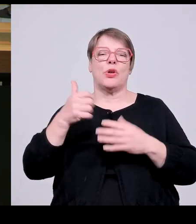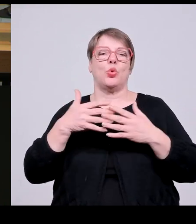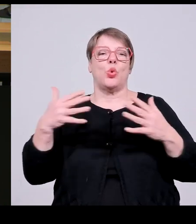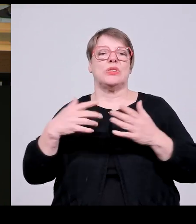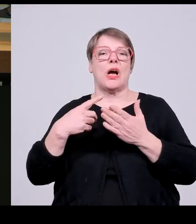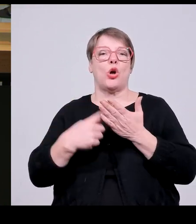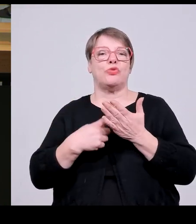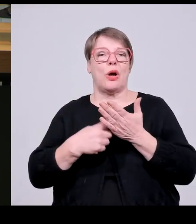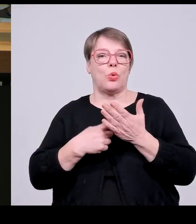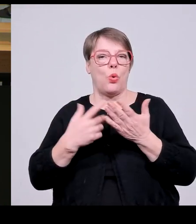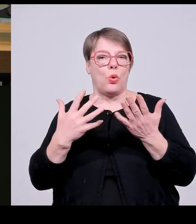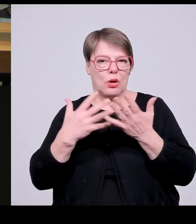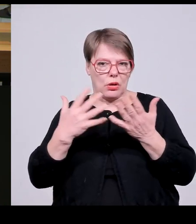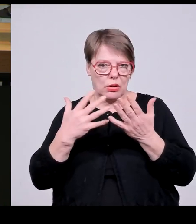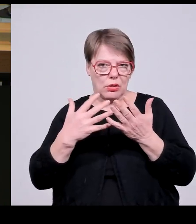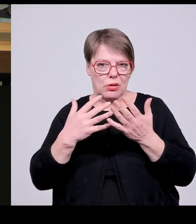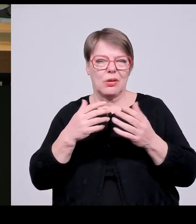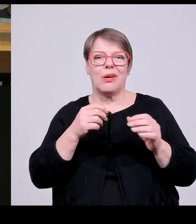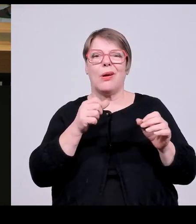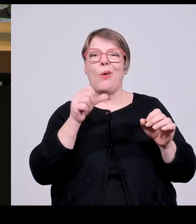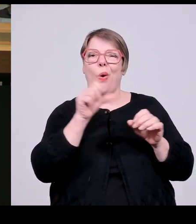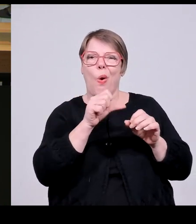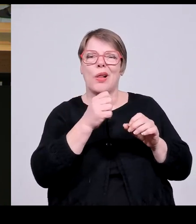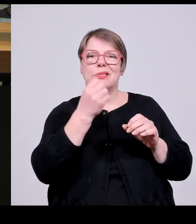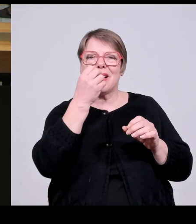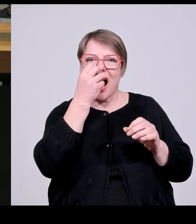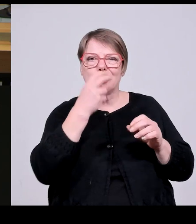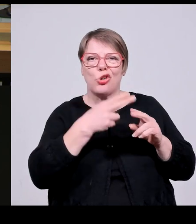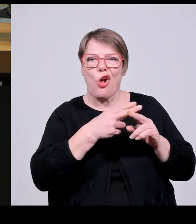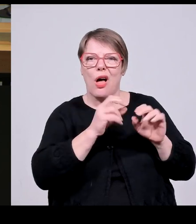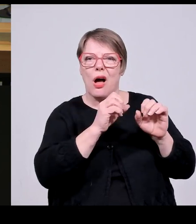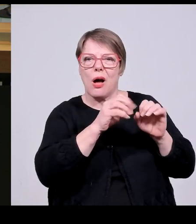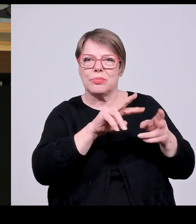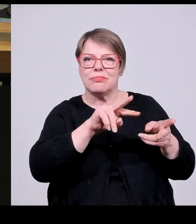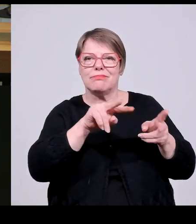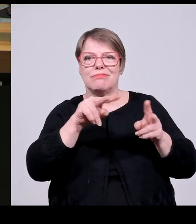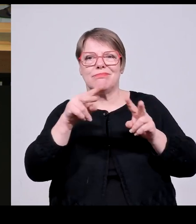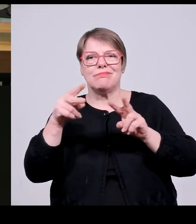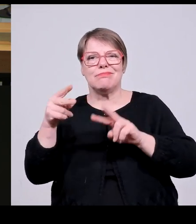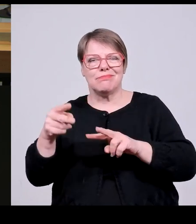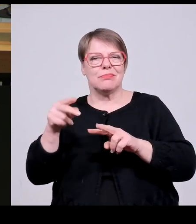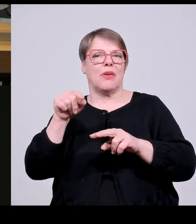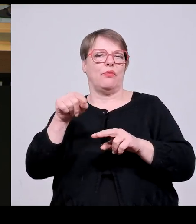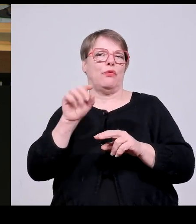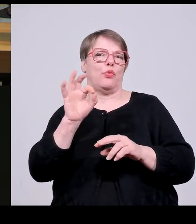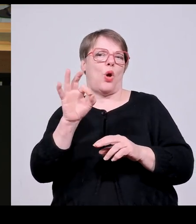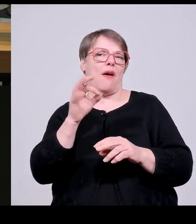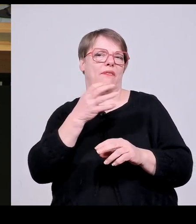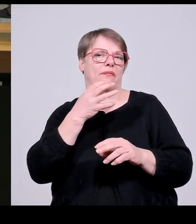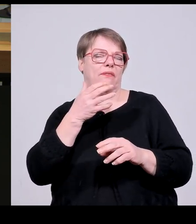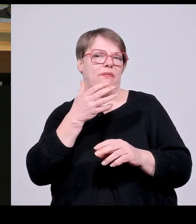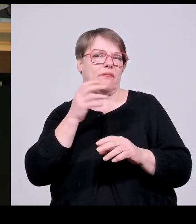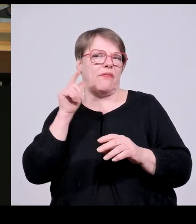Herausforderungen im Sinne des Klimaschutzes bestmöglich zu meistern, sind wir Grüne davon überzeugt, dass wir als Land